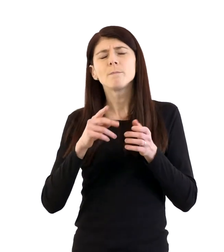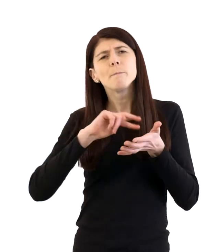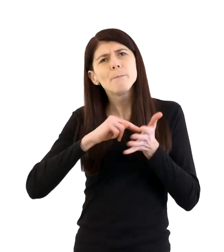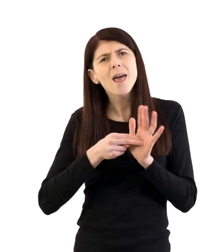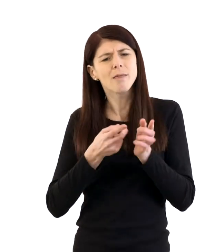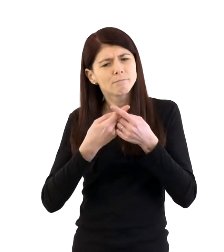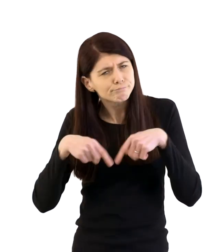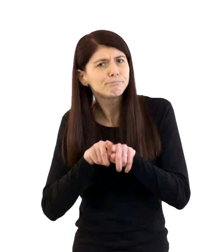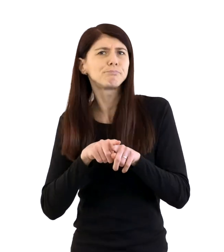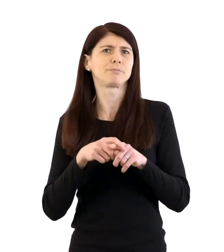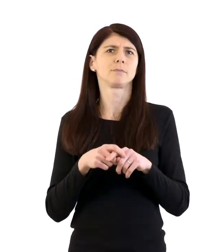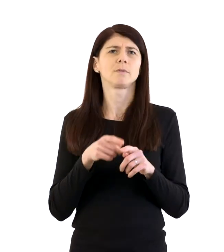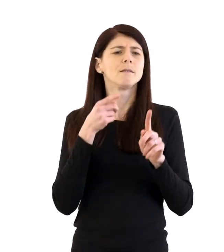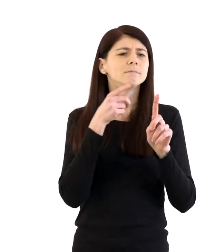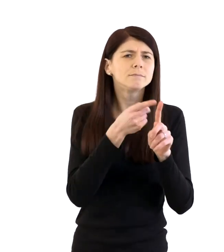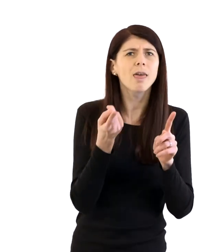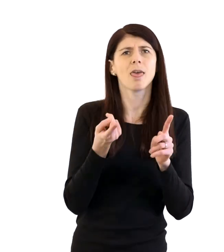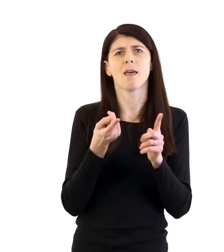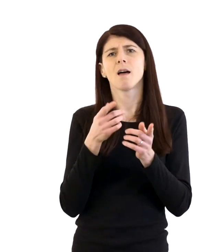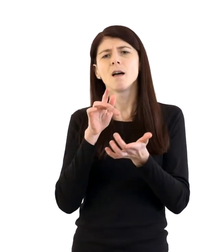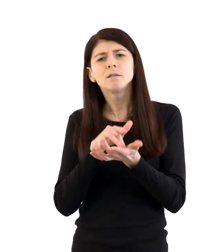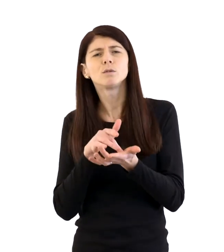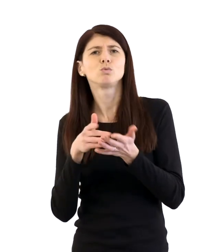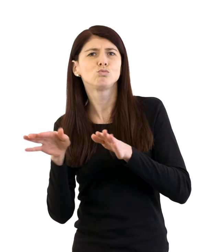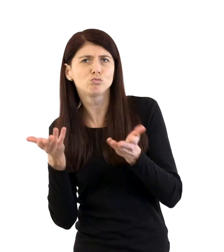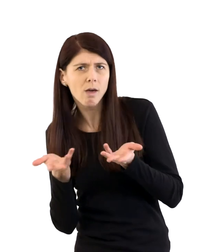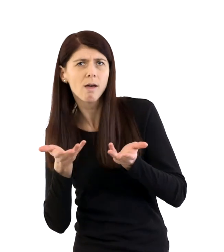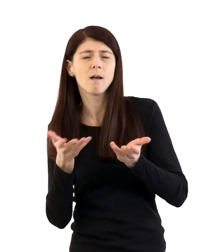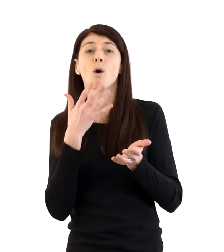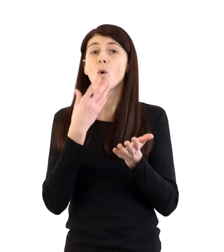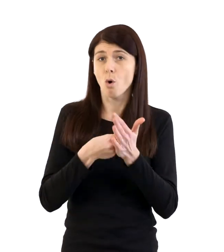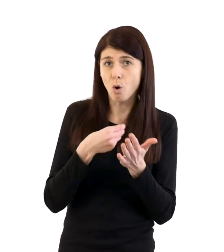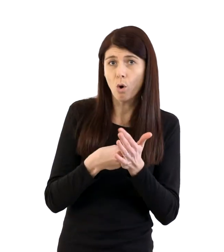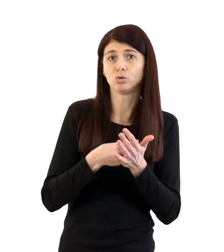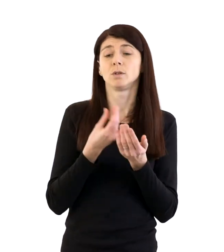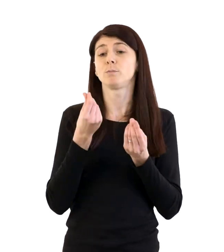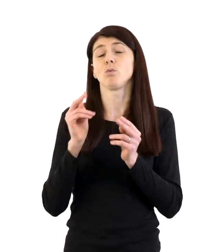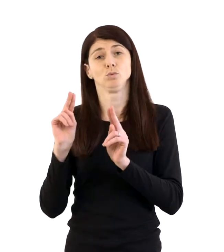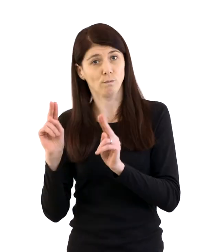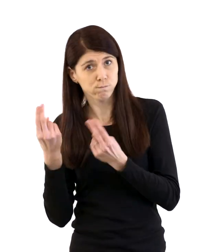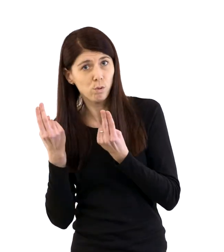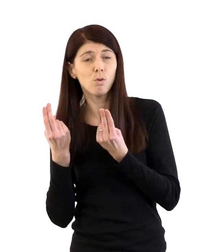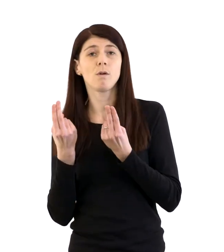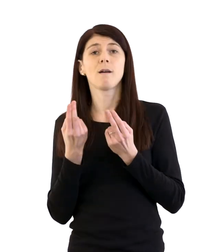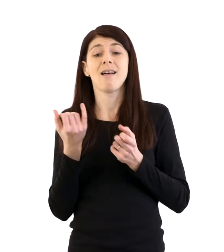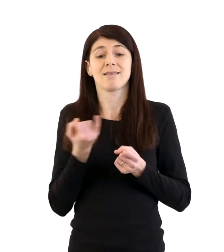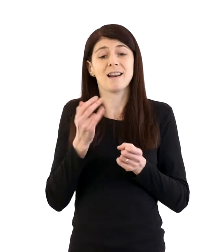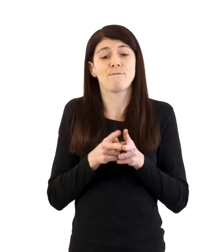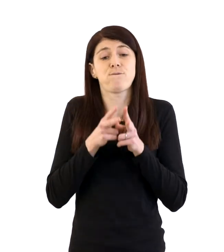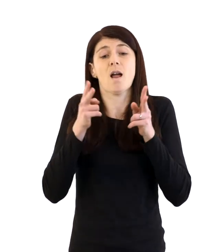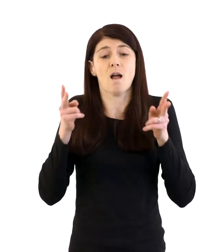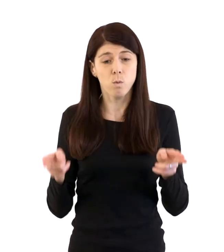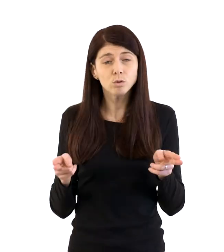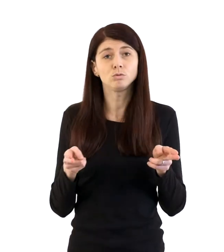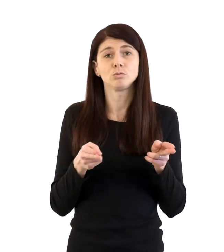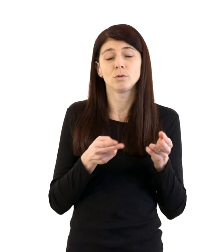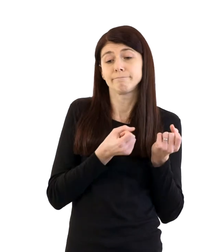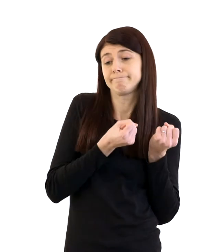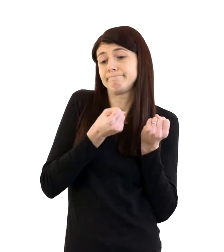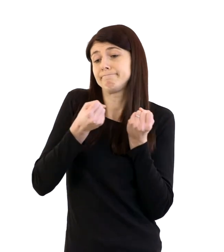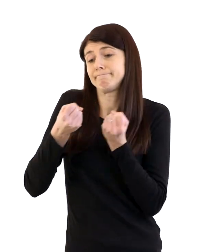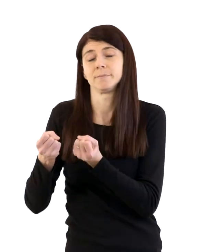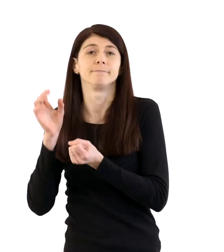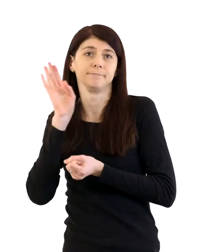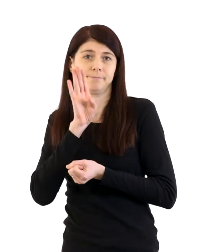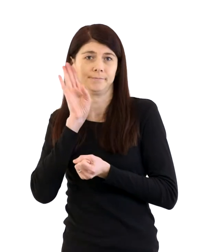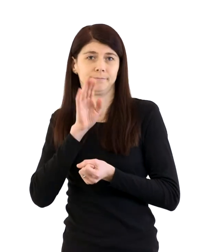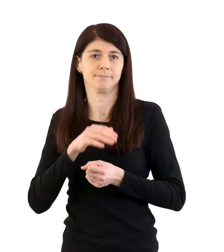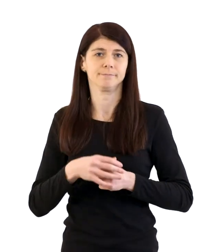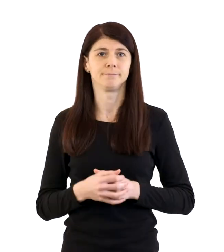plan realizacji projektu, wskaźniki realizacji celów projektu, koszty i źródła finansowania projektu, trwałość projektu).